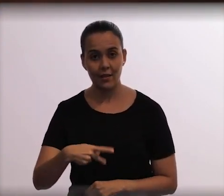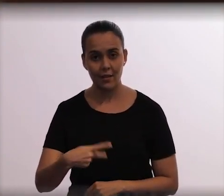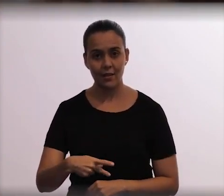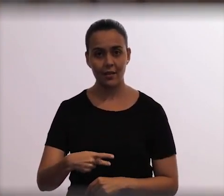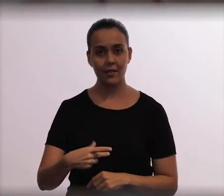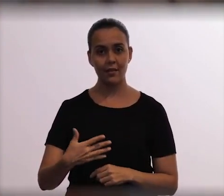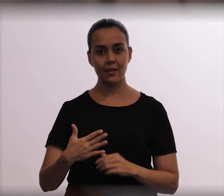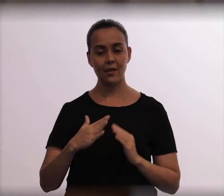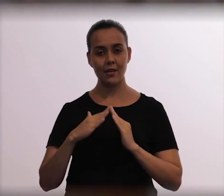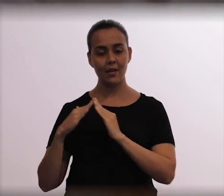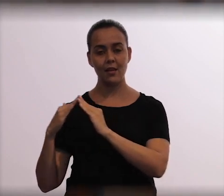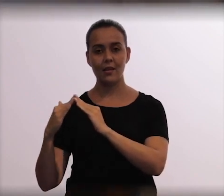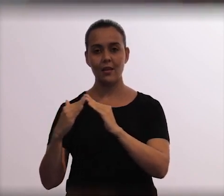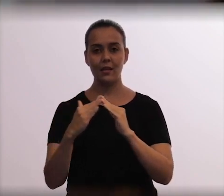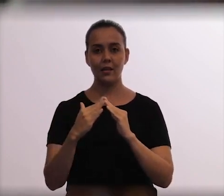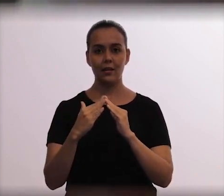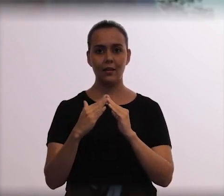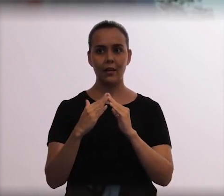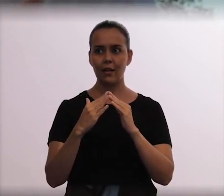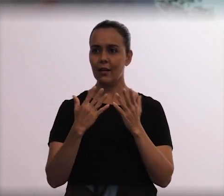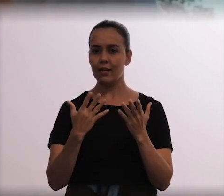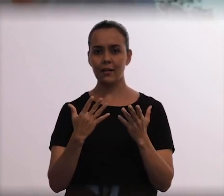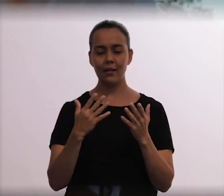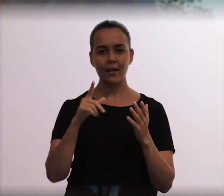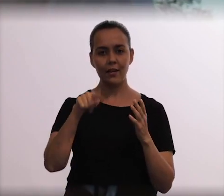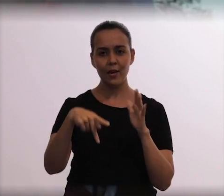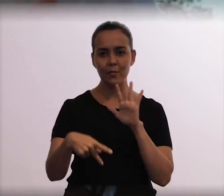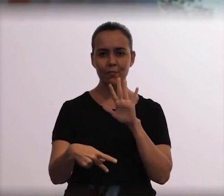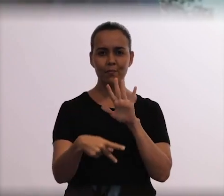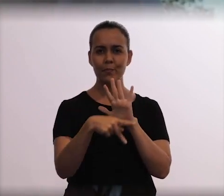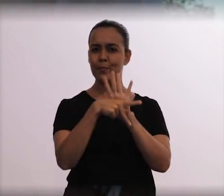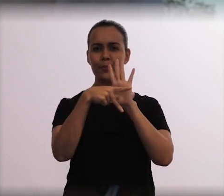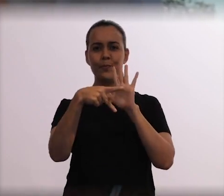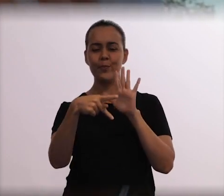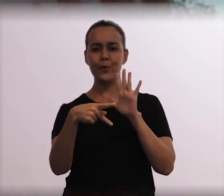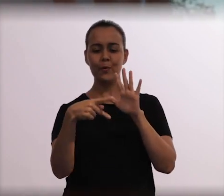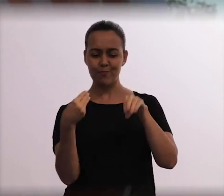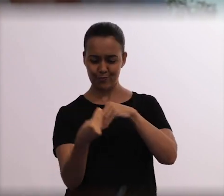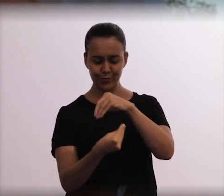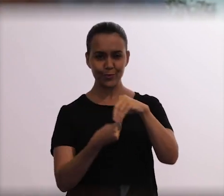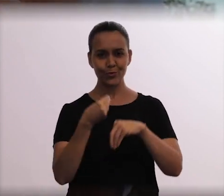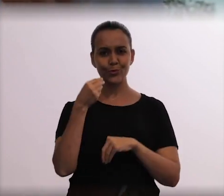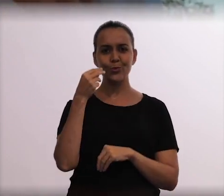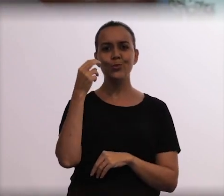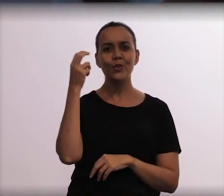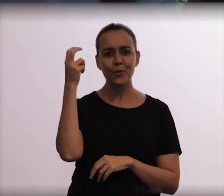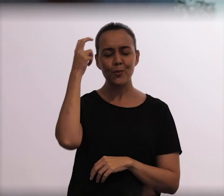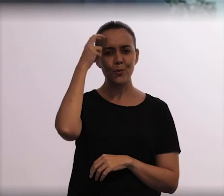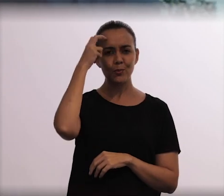essa chama cultural que é a periferia, que dá essa explosão. Essa explosão, ela se dá nesses territórios aqui,